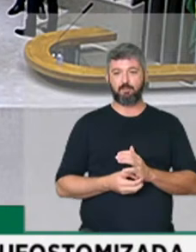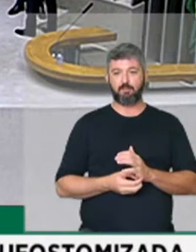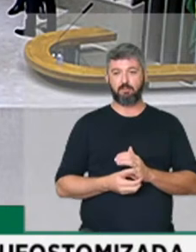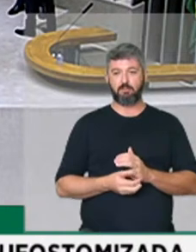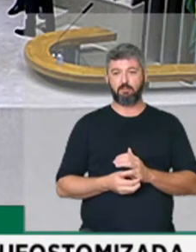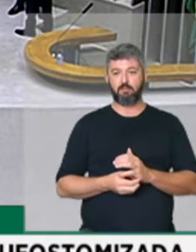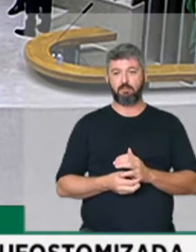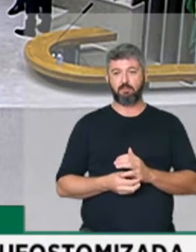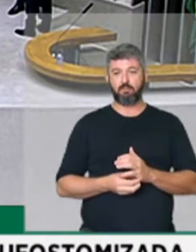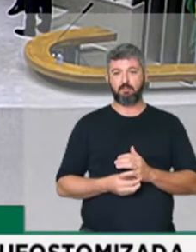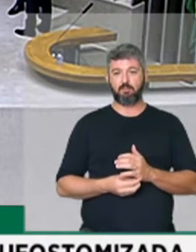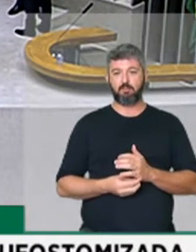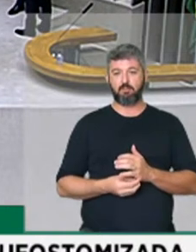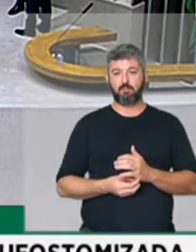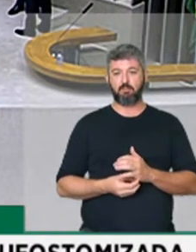CRIANÇAS PRA DAR SUPORTE AOS